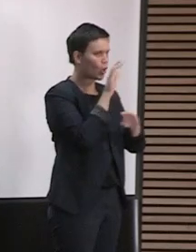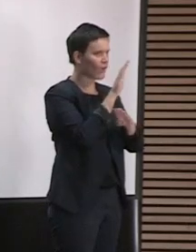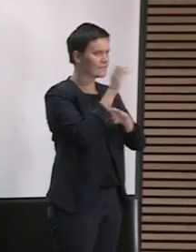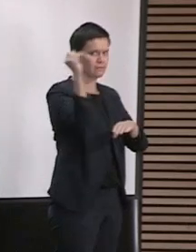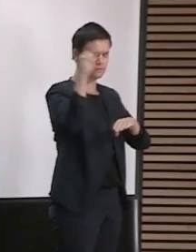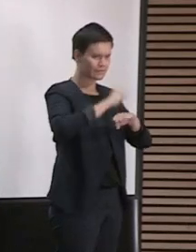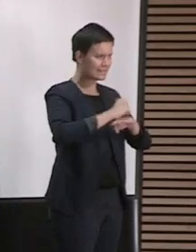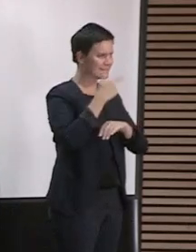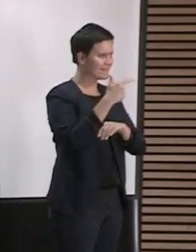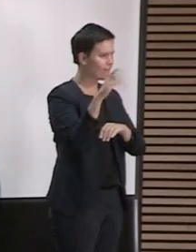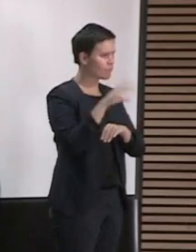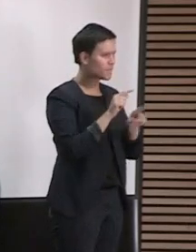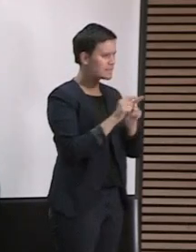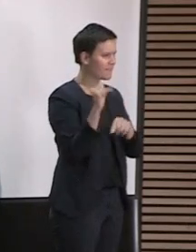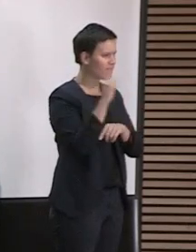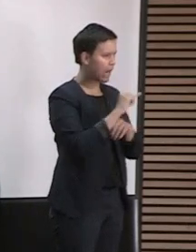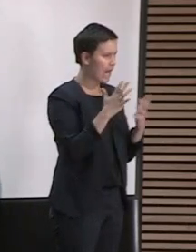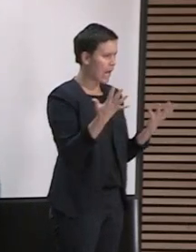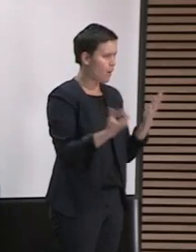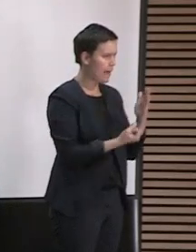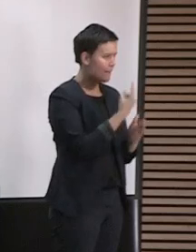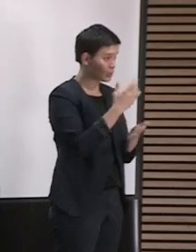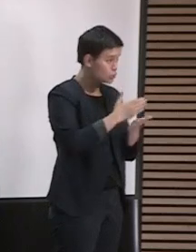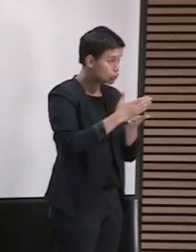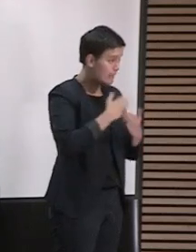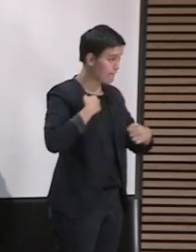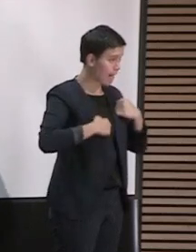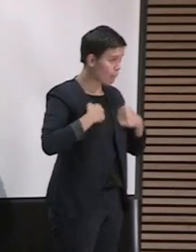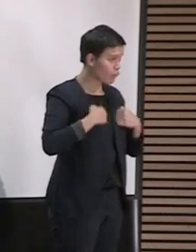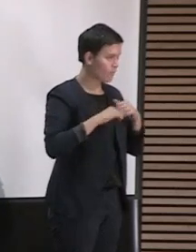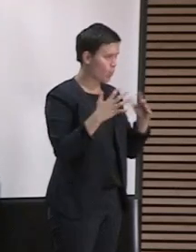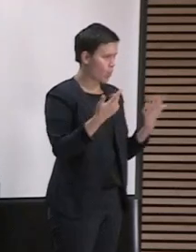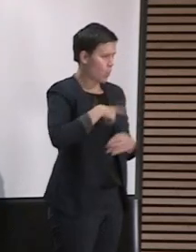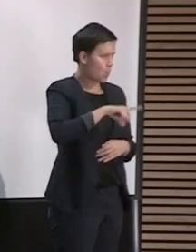ratou i pa ai ratou? Kei te tuumotu ranei tetahi kaukaukau